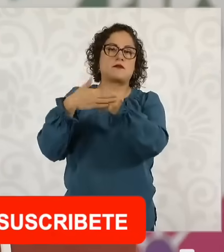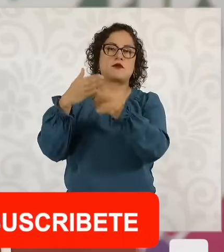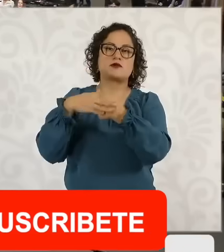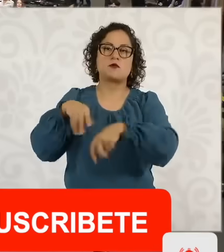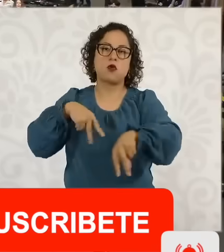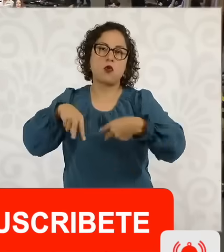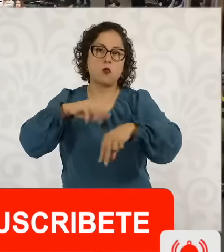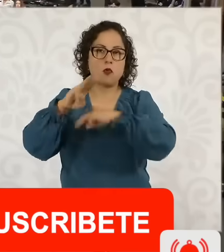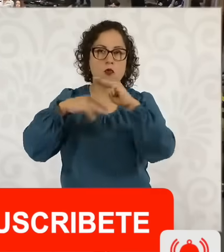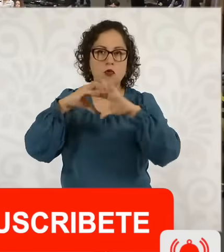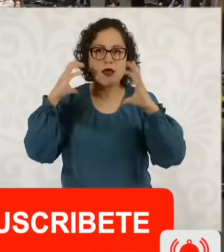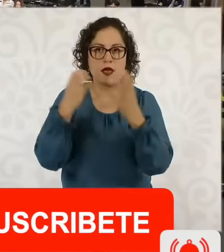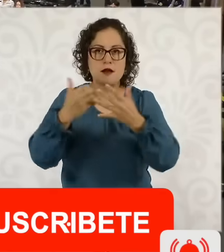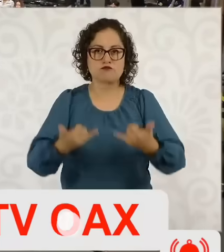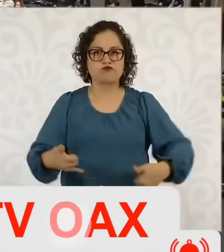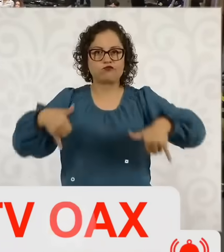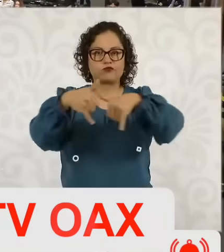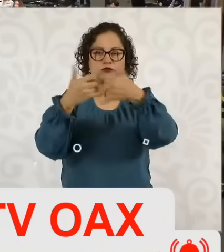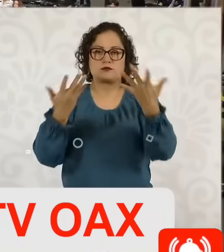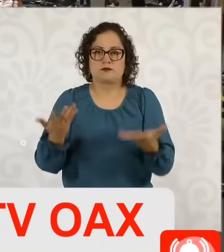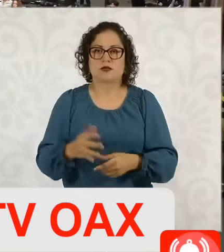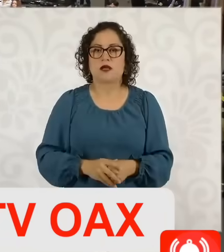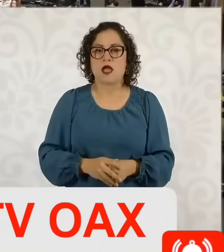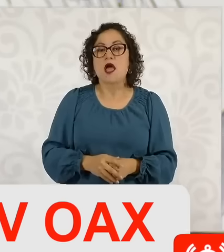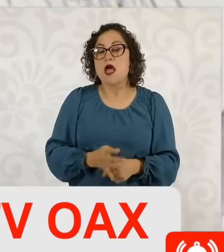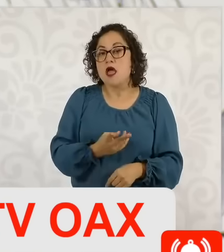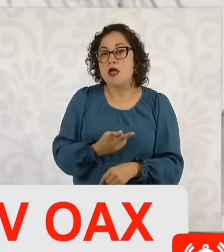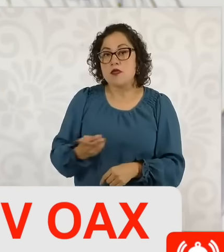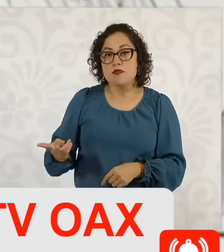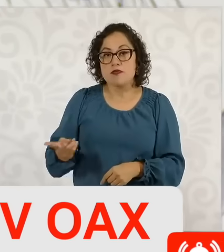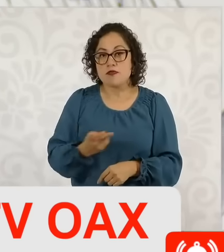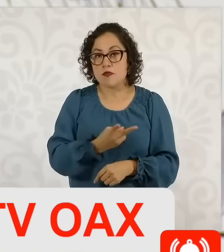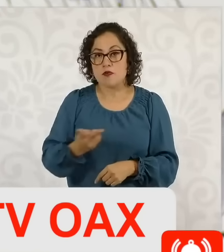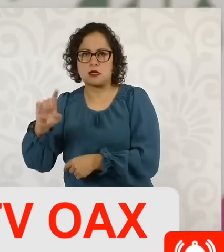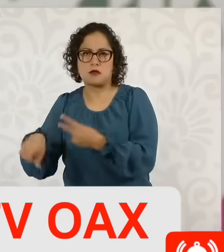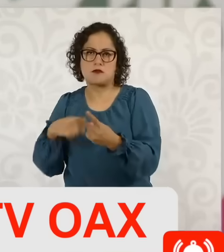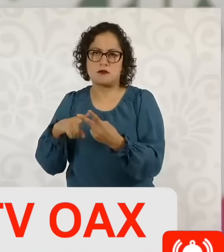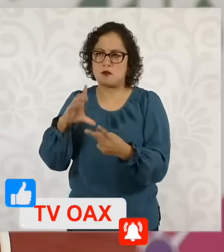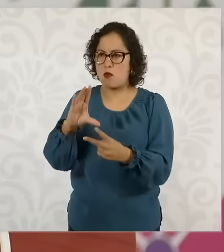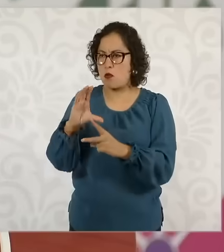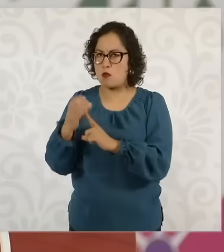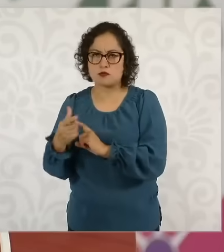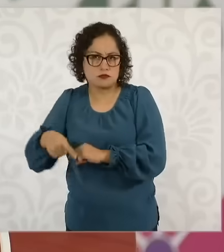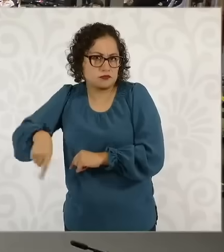van a ser los dos aeropuertos son oficiales para el mundial, para la ciudad de México. Eh, en otro